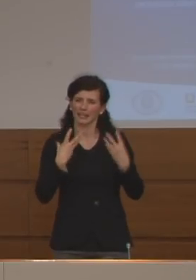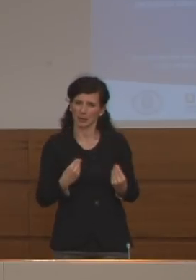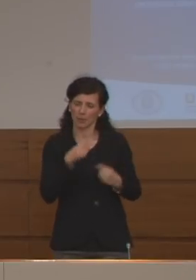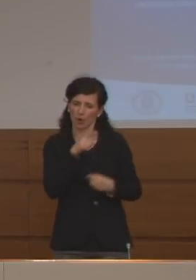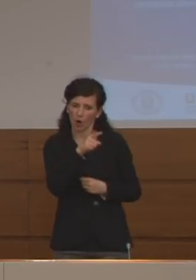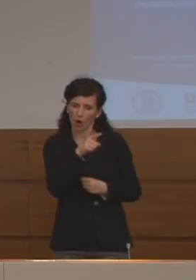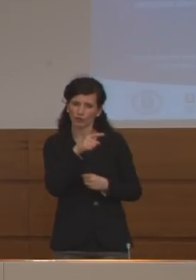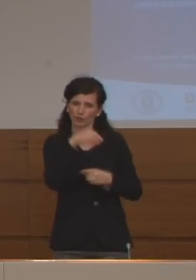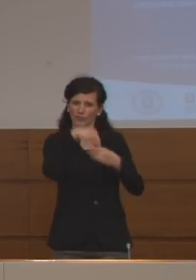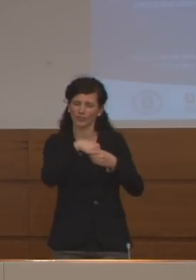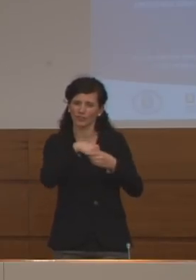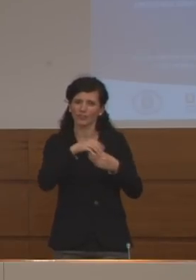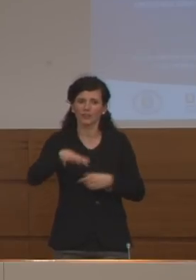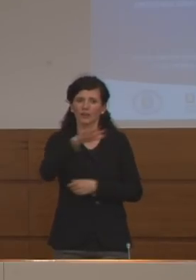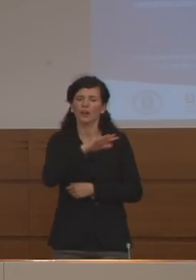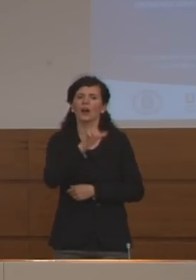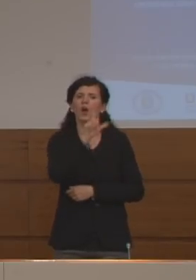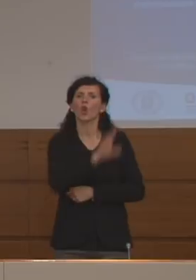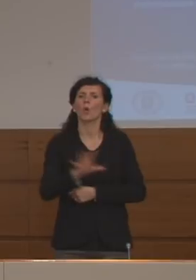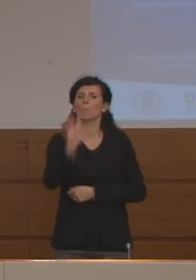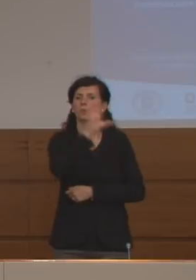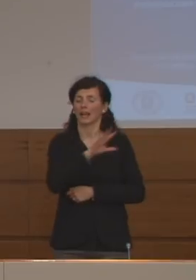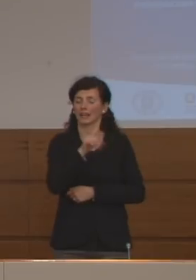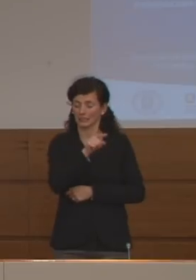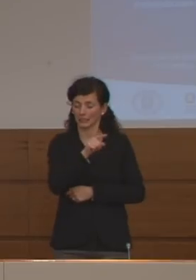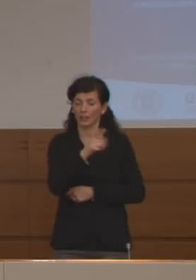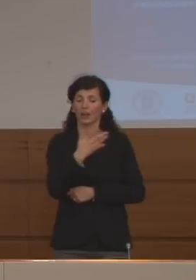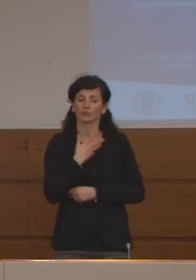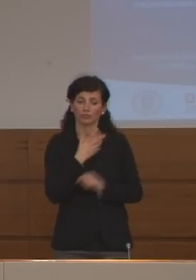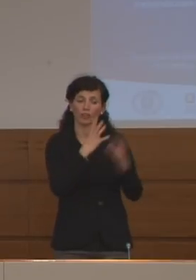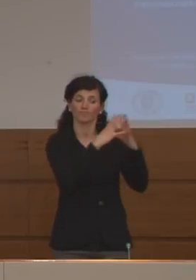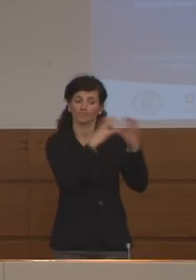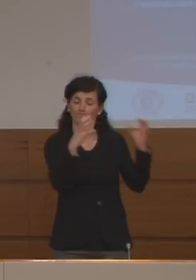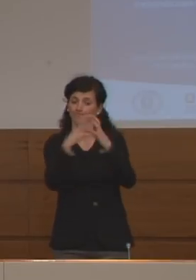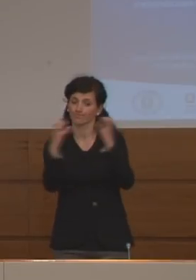Trivulzio nella Regione Lombardia, sono tra le strutture più colpite dal covid-19.